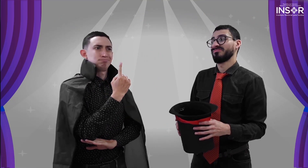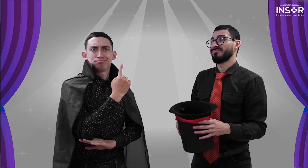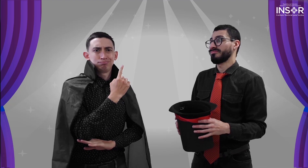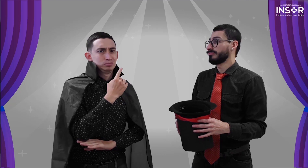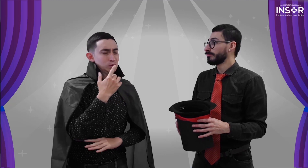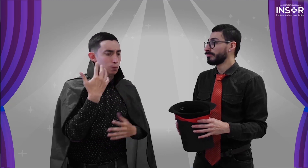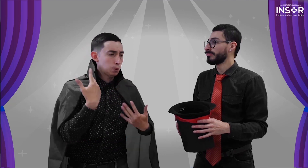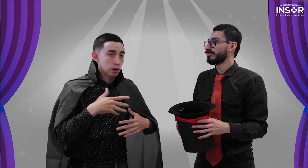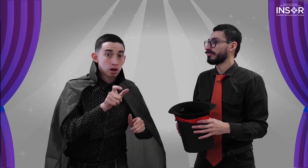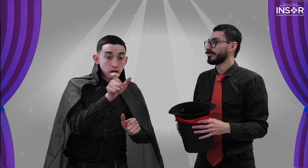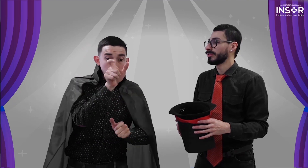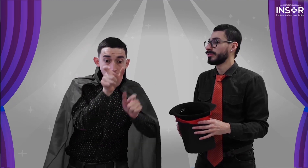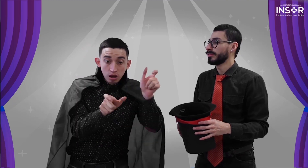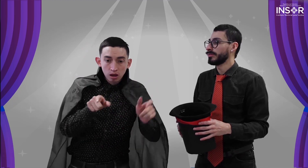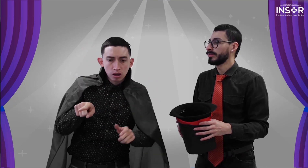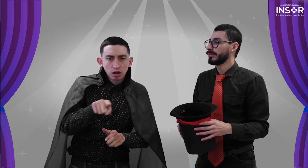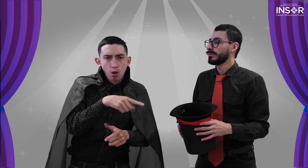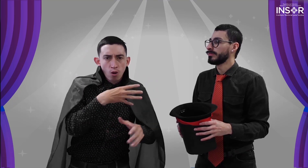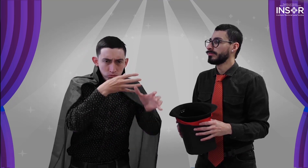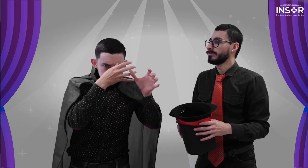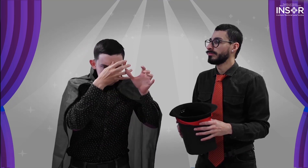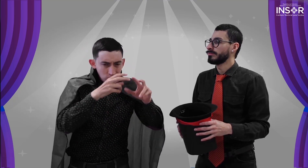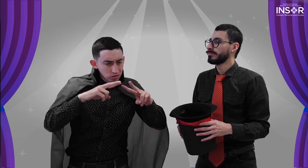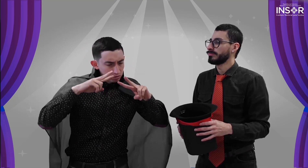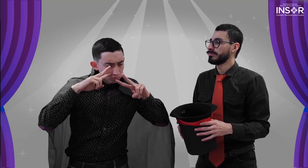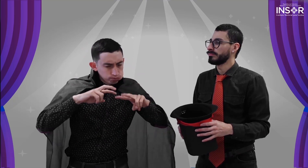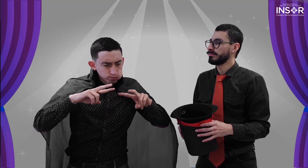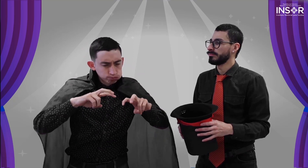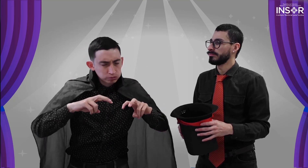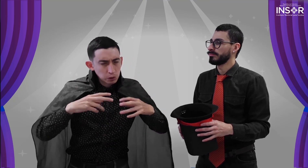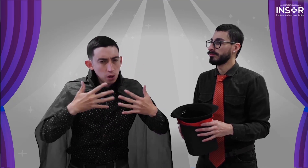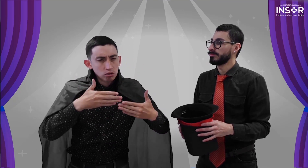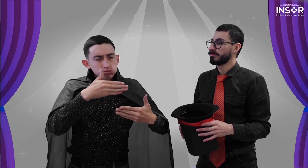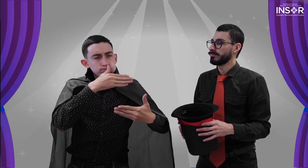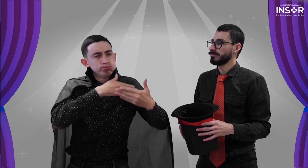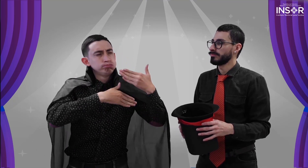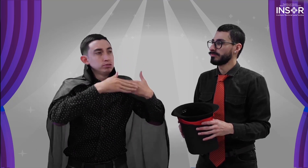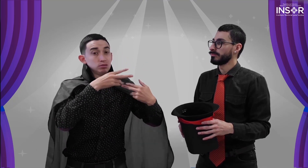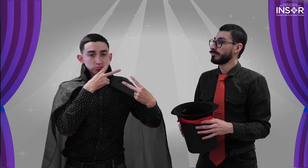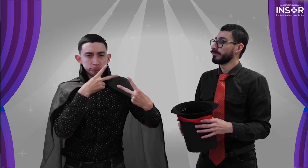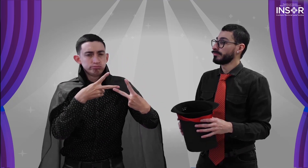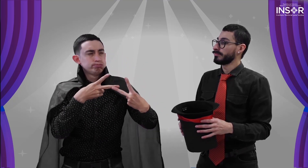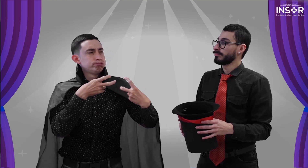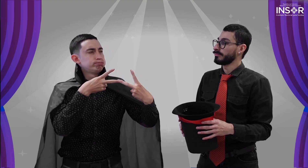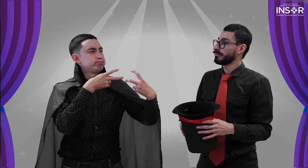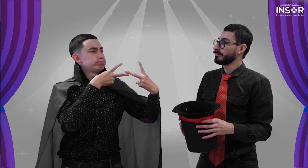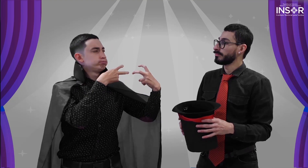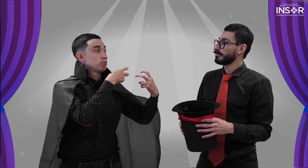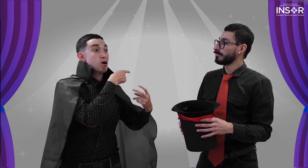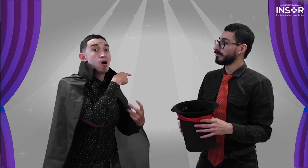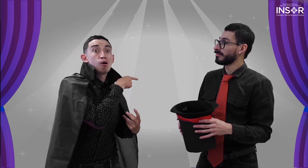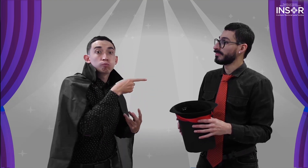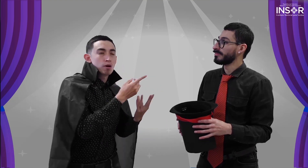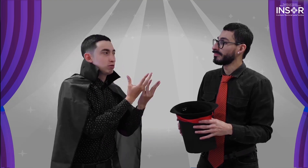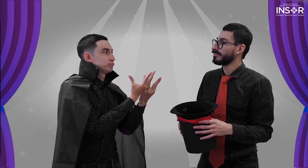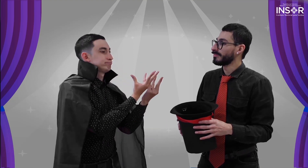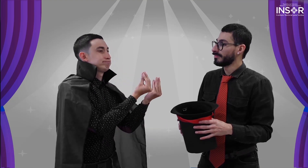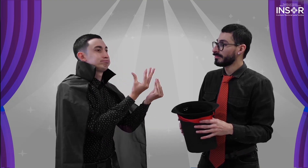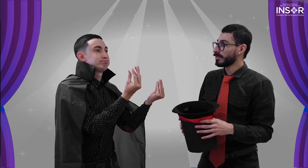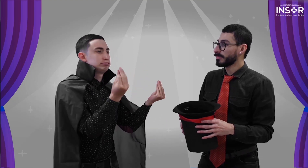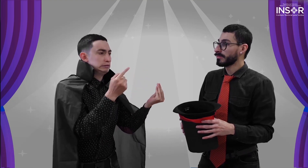No, diversos investigadores han investigado el pasado y encontraron que varias comunidades antiguas